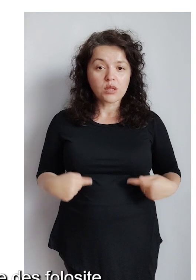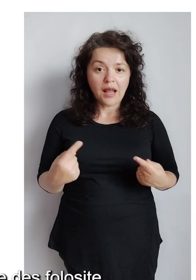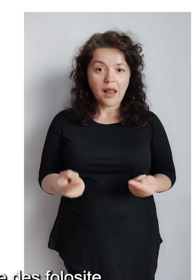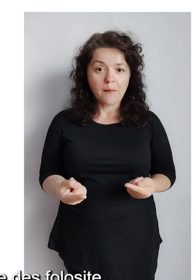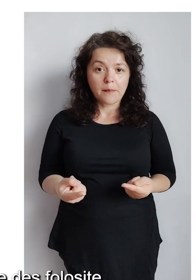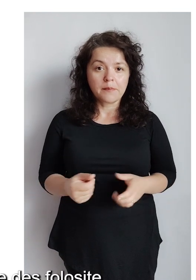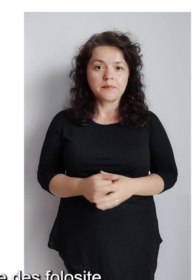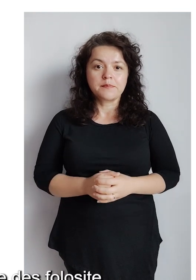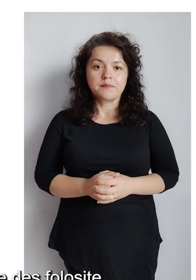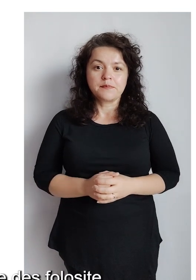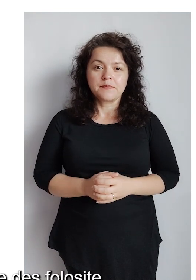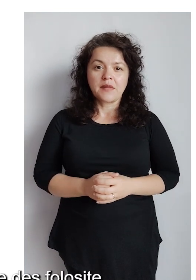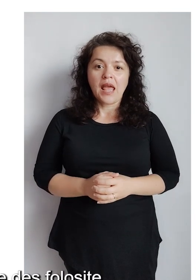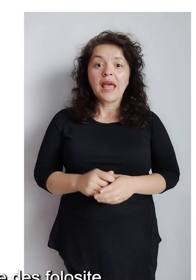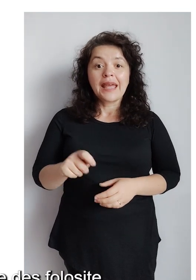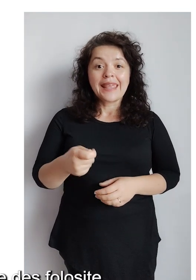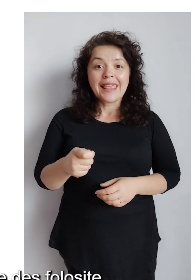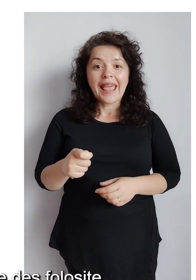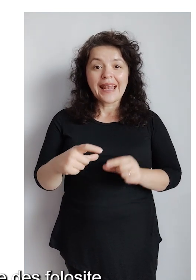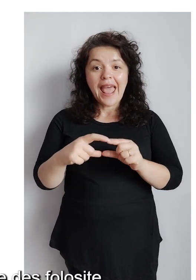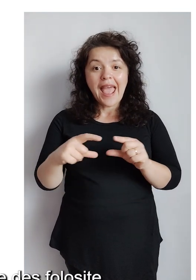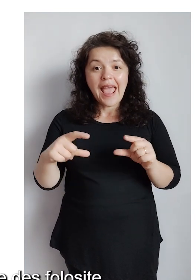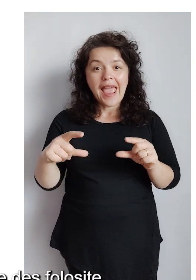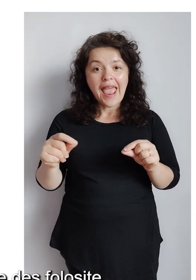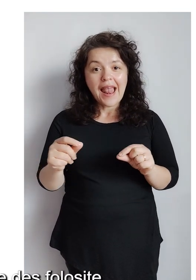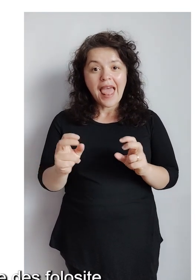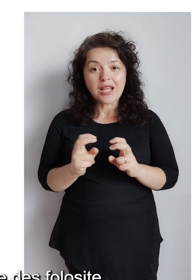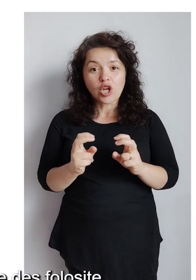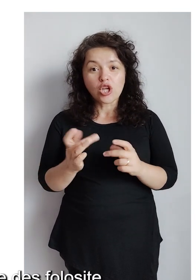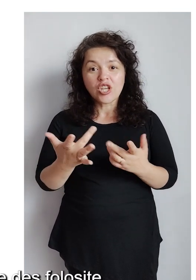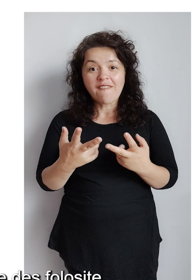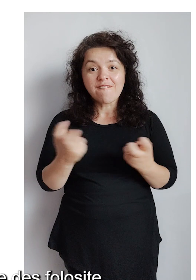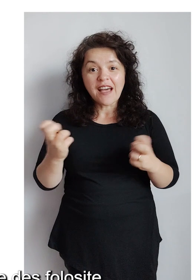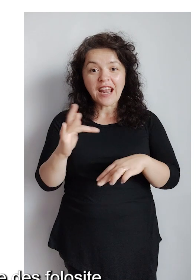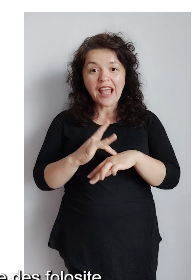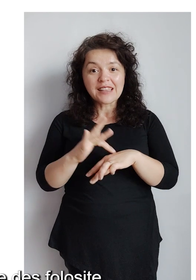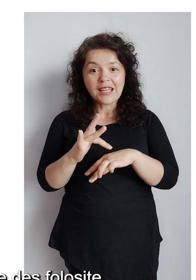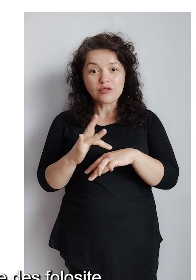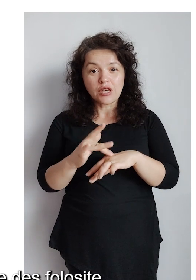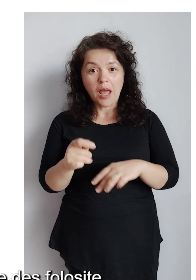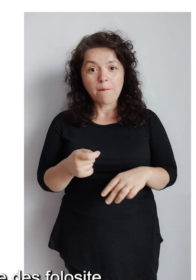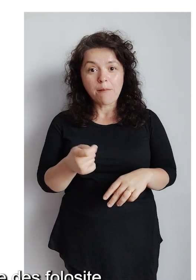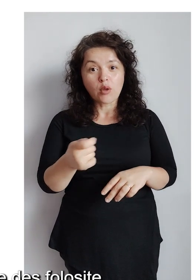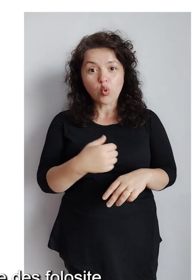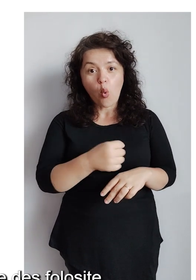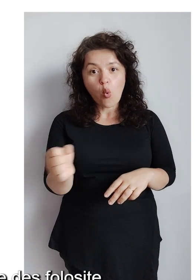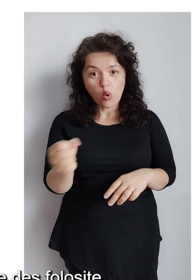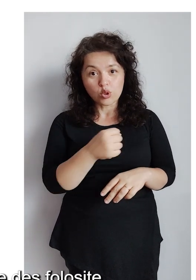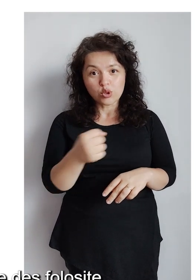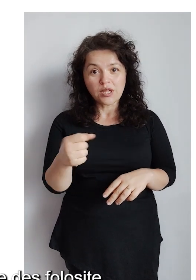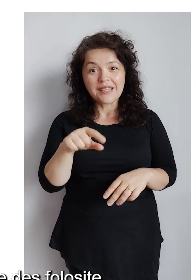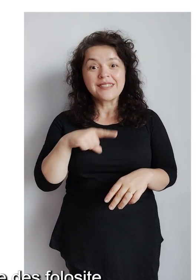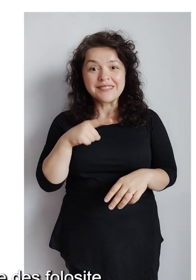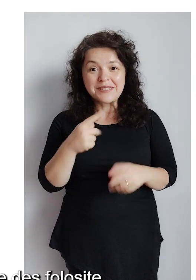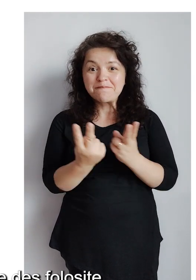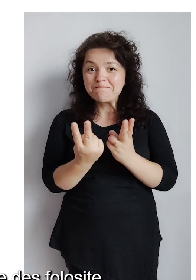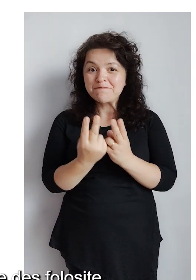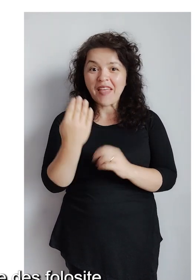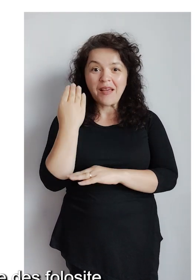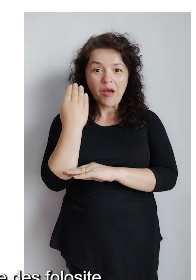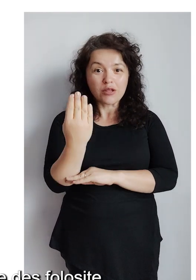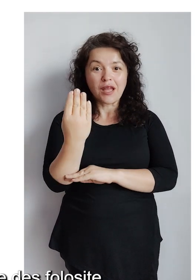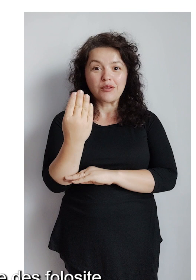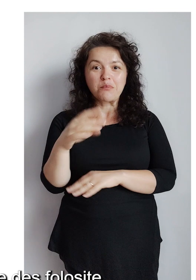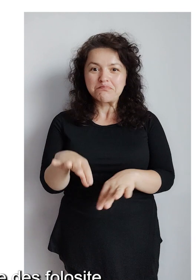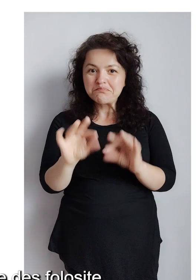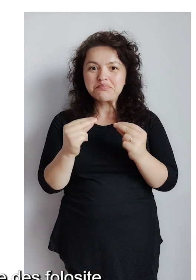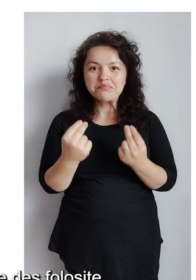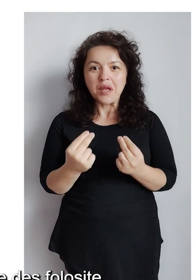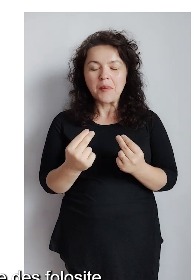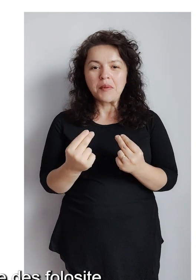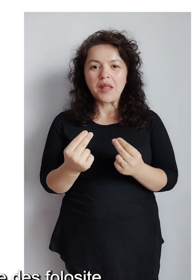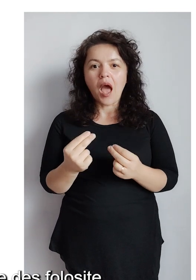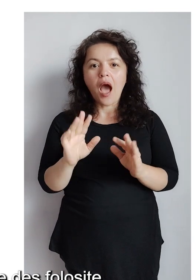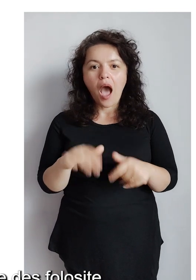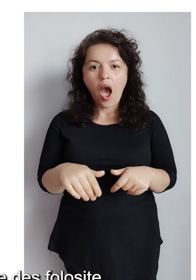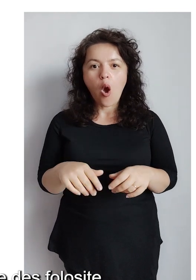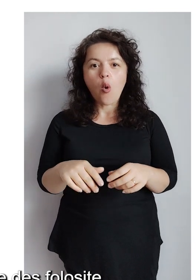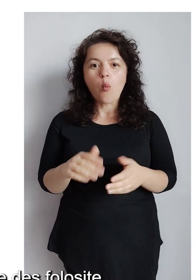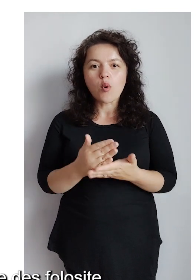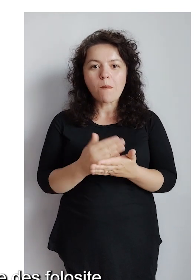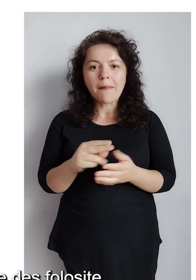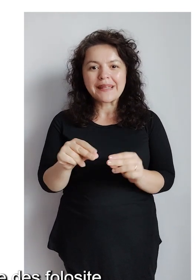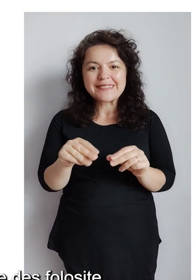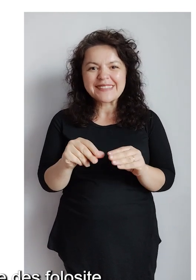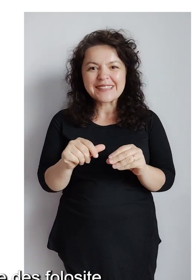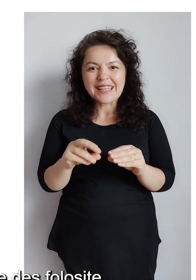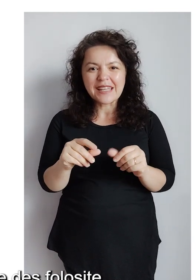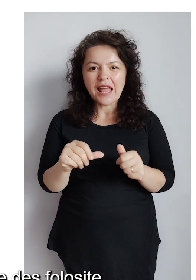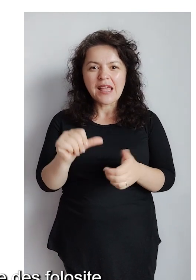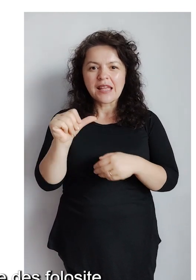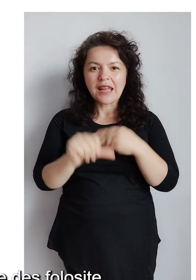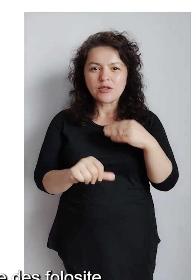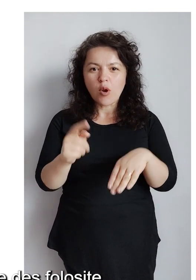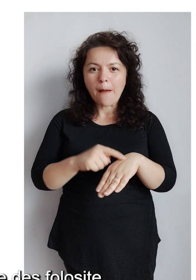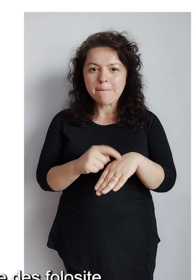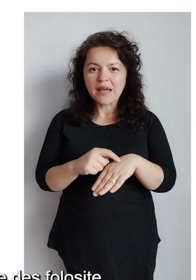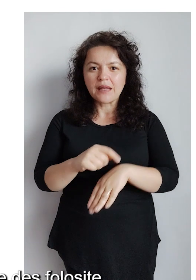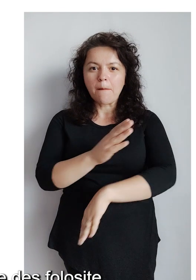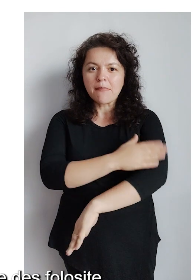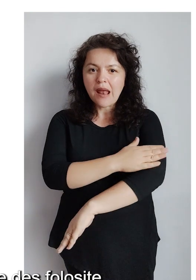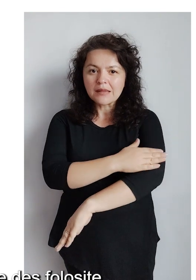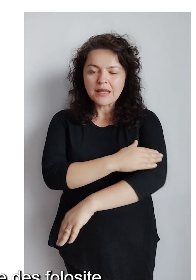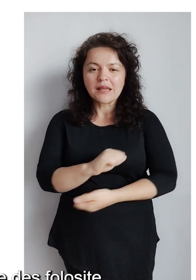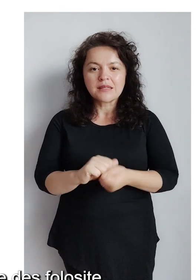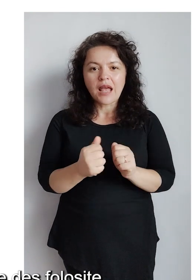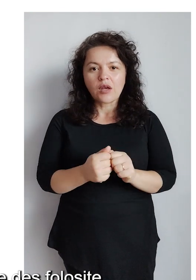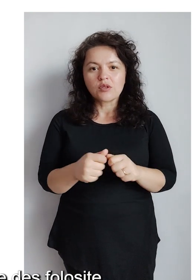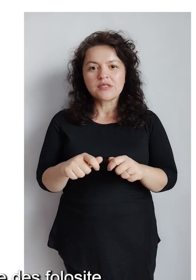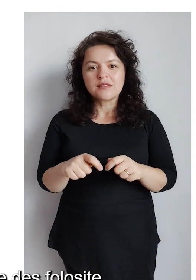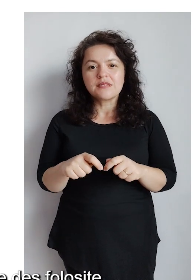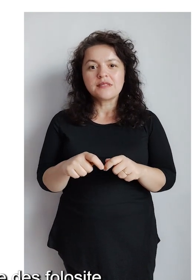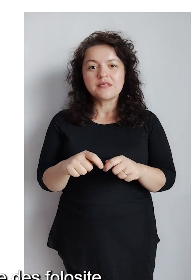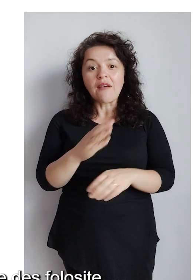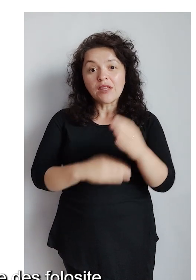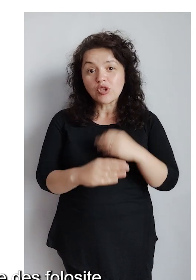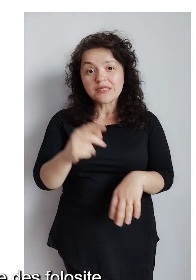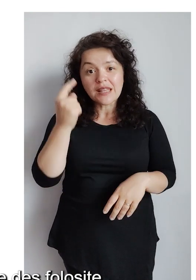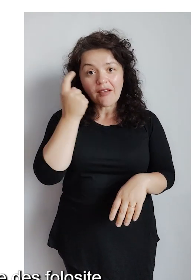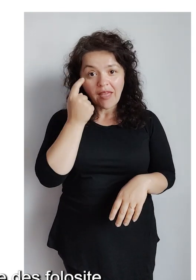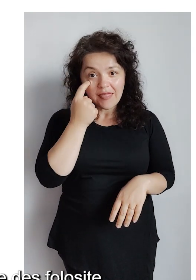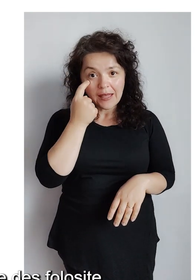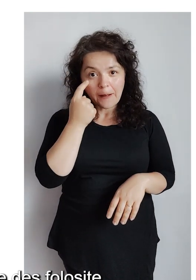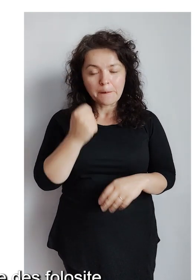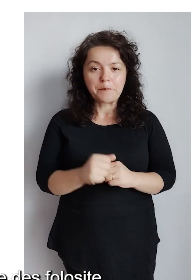Cheile electronice, fără atingere pentru uși, sunt foarte des folosite în hoteluri. Sunt o soluție bună pentru oaspeții cu probleme de dexteritate, leziuni la mâini și brațe sau deficiențe de vedere, cei care dețin o valiză sau geantă